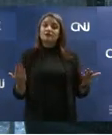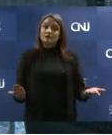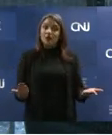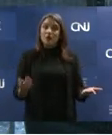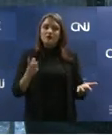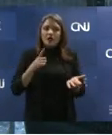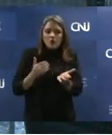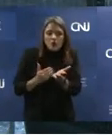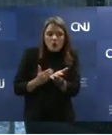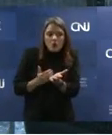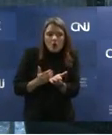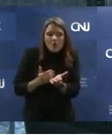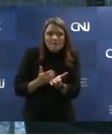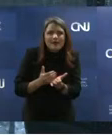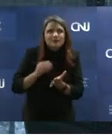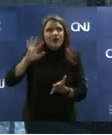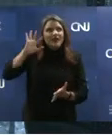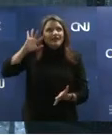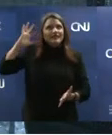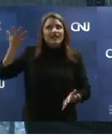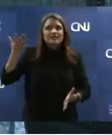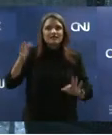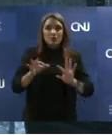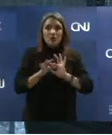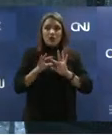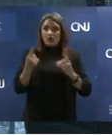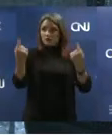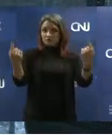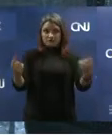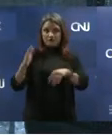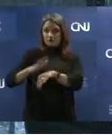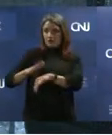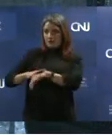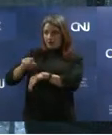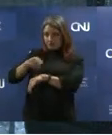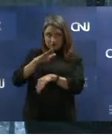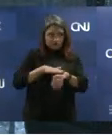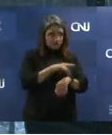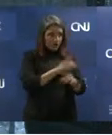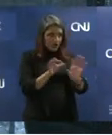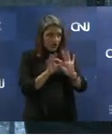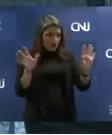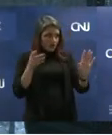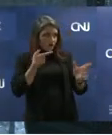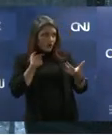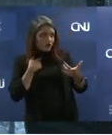a decisão livre de duas pessoas, as consequências deste ato não se limitam à vida